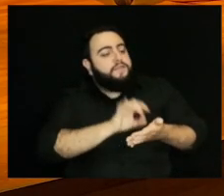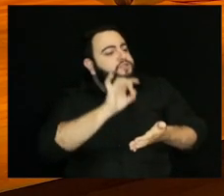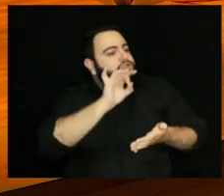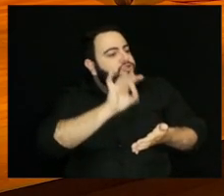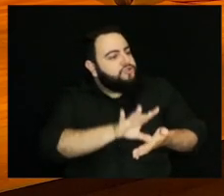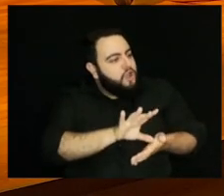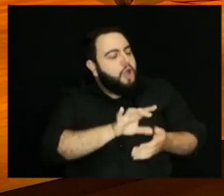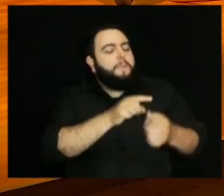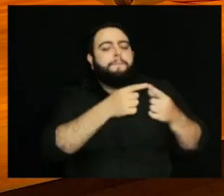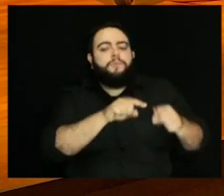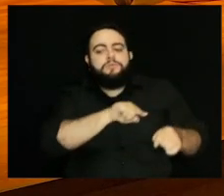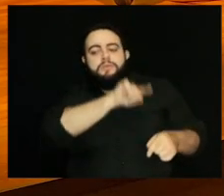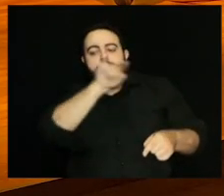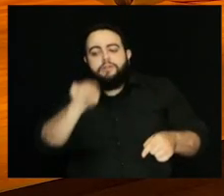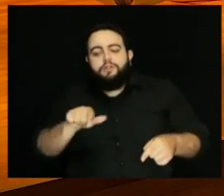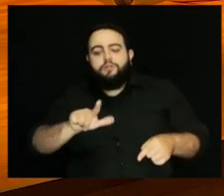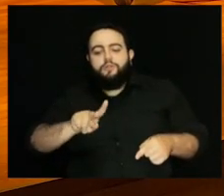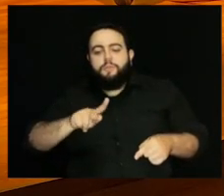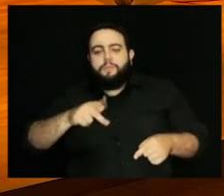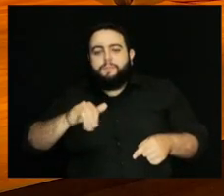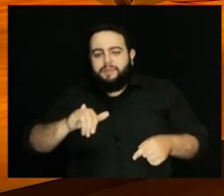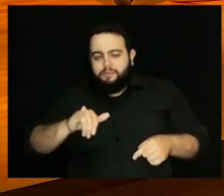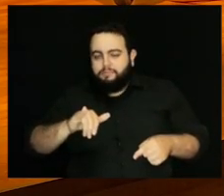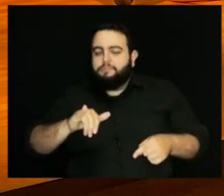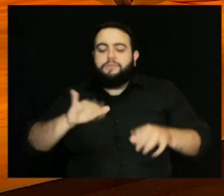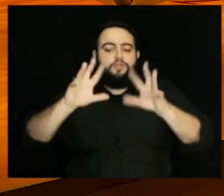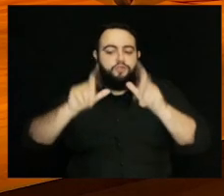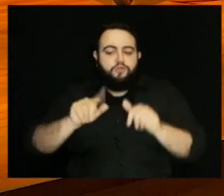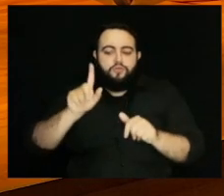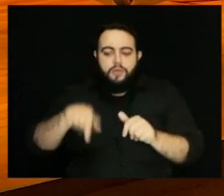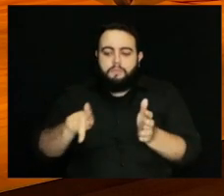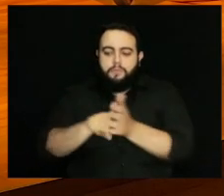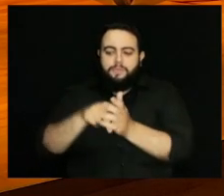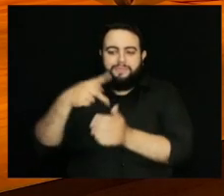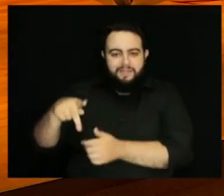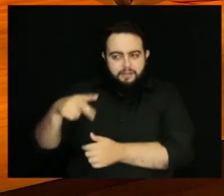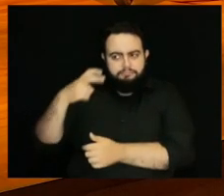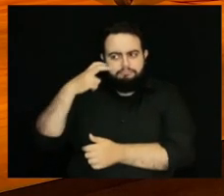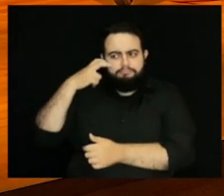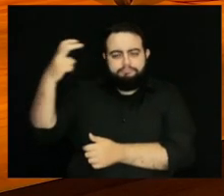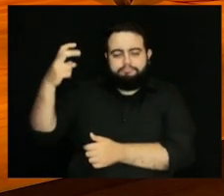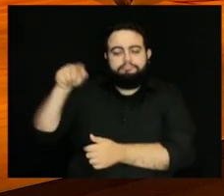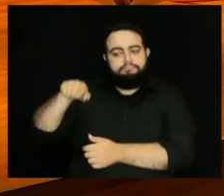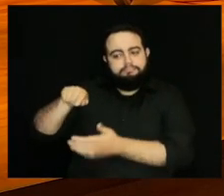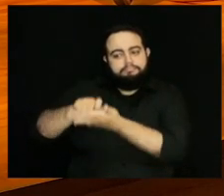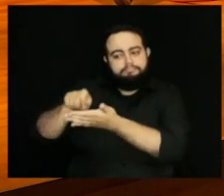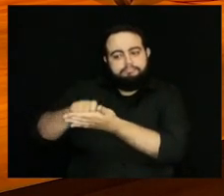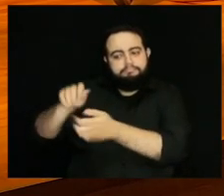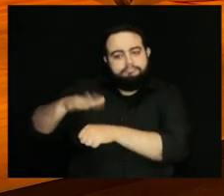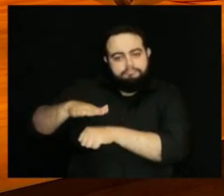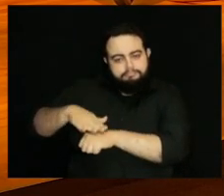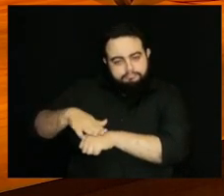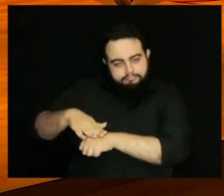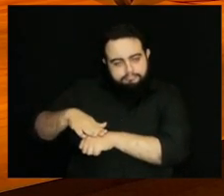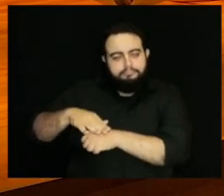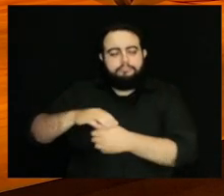musicalmente né, e tava tudo na cabeça dele. Ele compunha na cabeça dele. Como ele não tocava